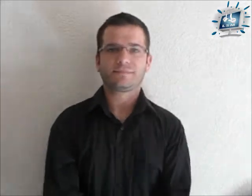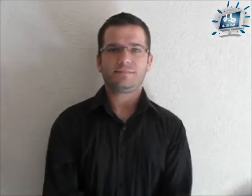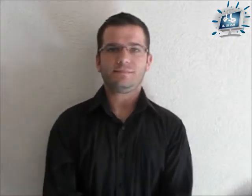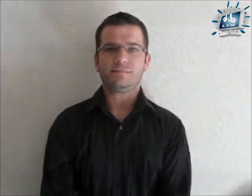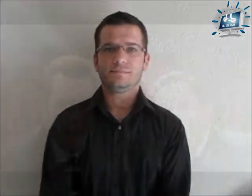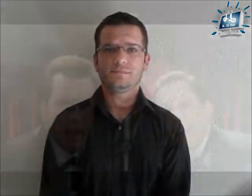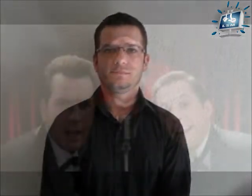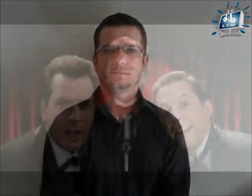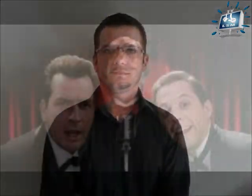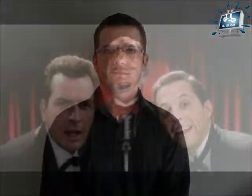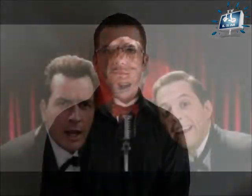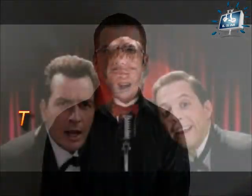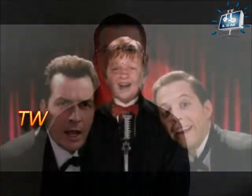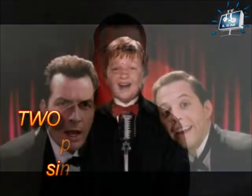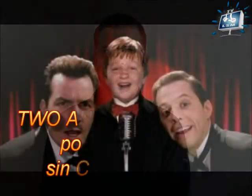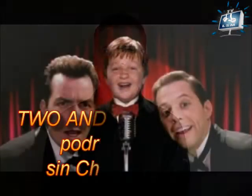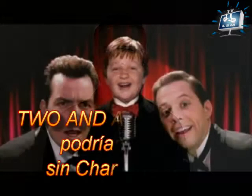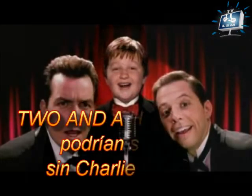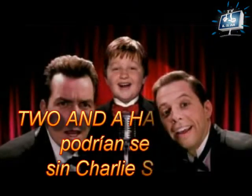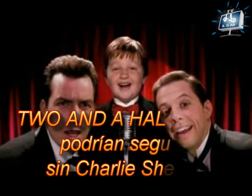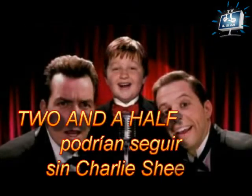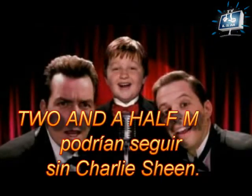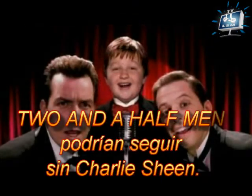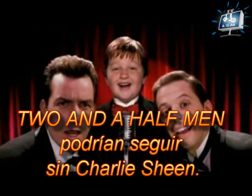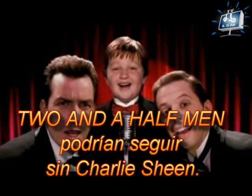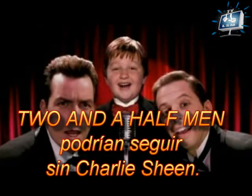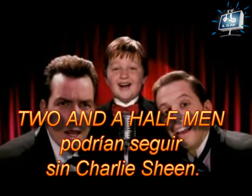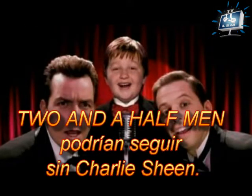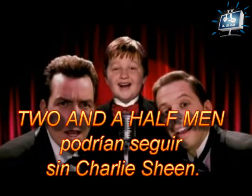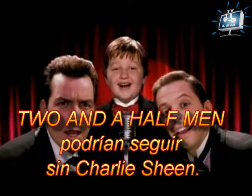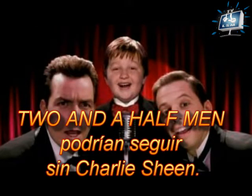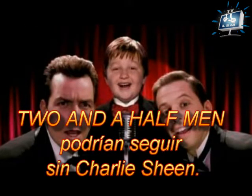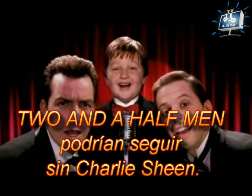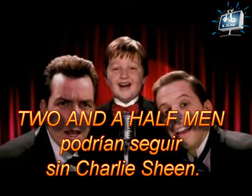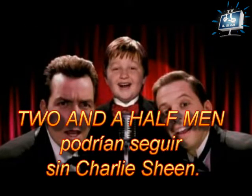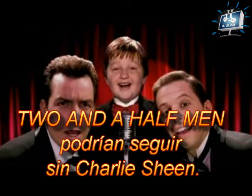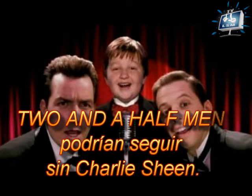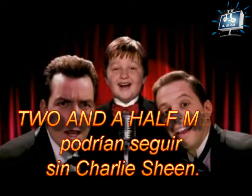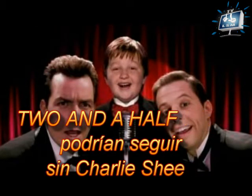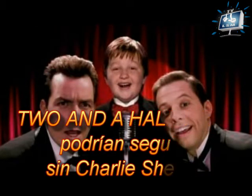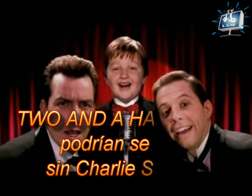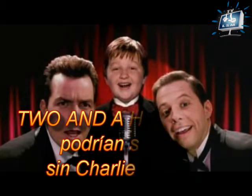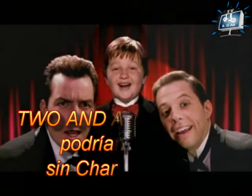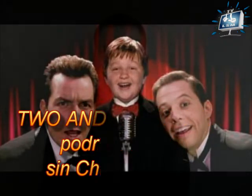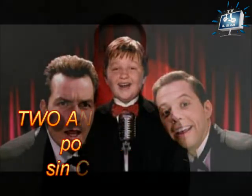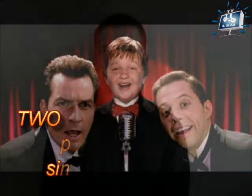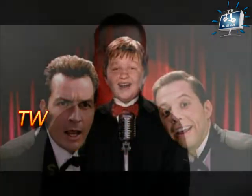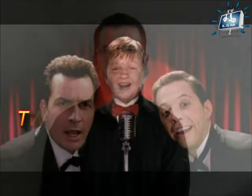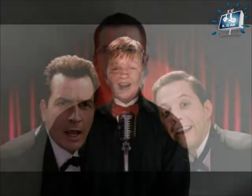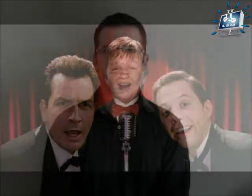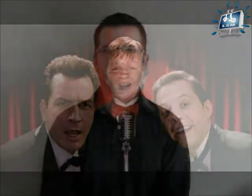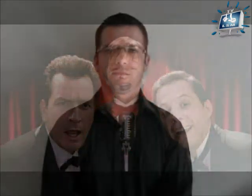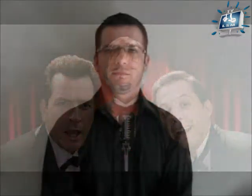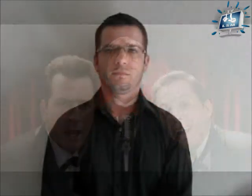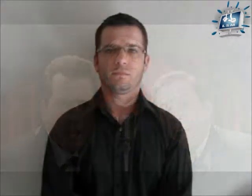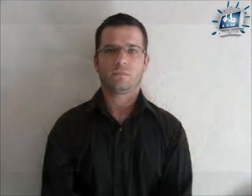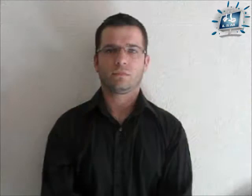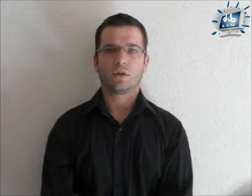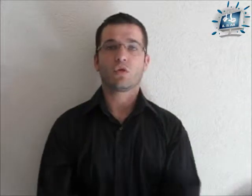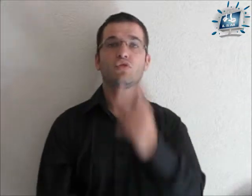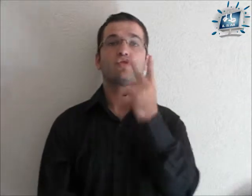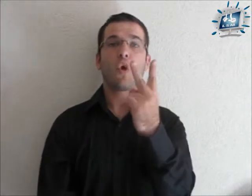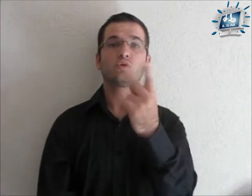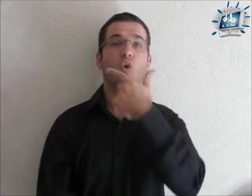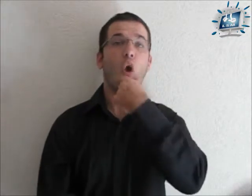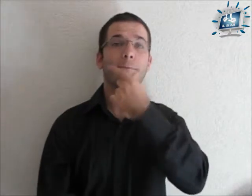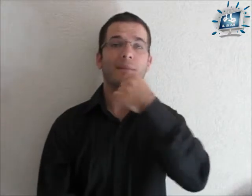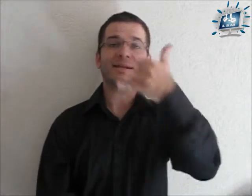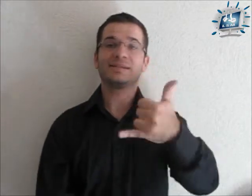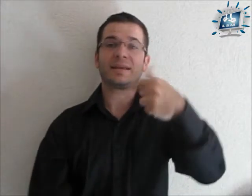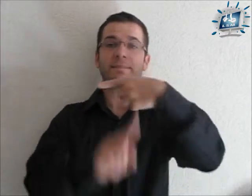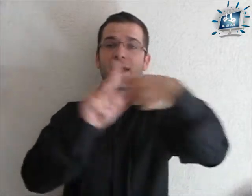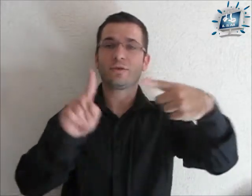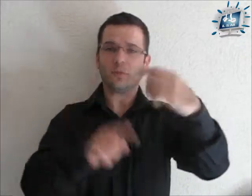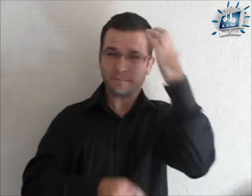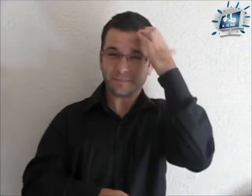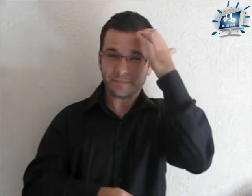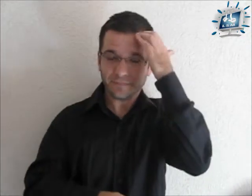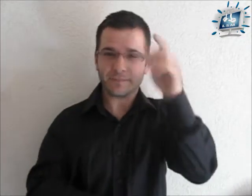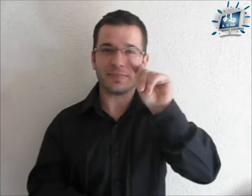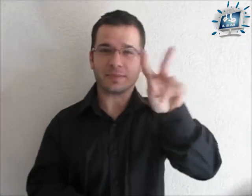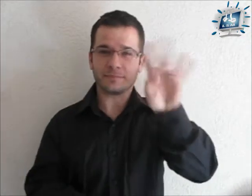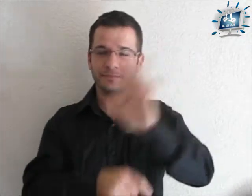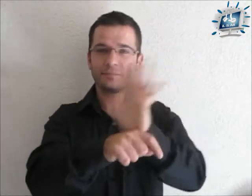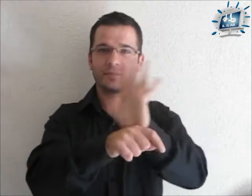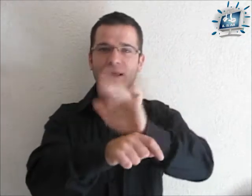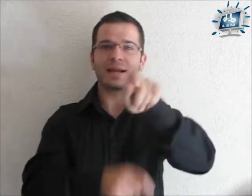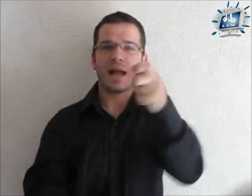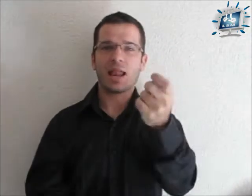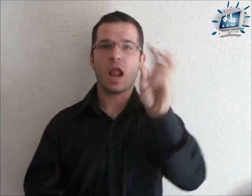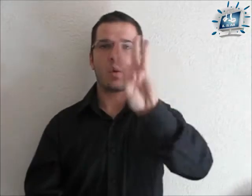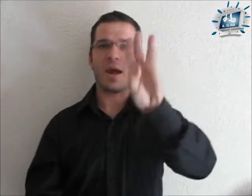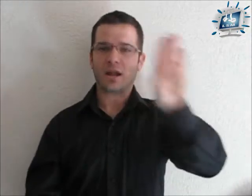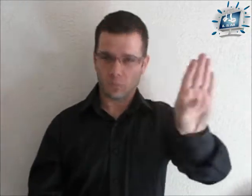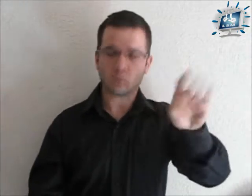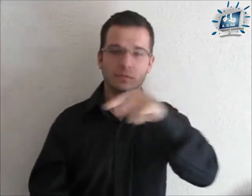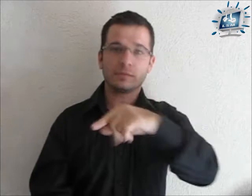Conocen la serie TWO AND A HALF MEN que sale en el canal WARNER BROS de la Televisión.